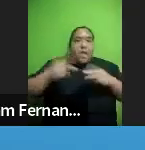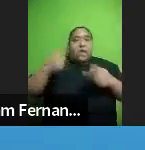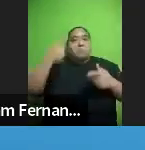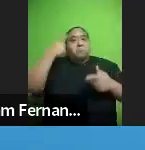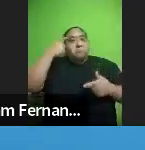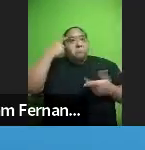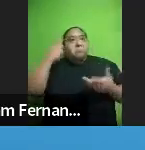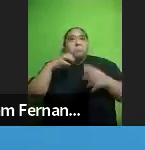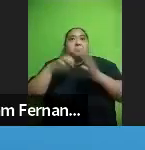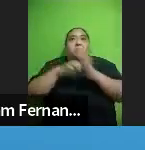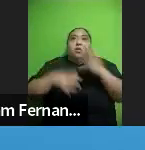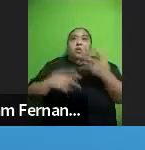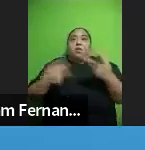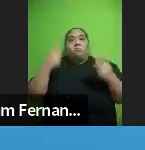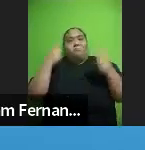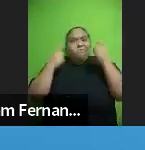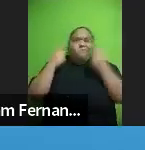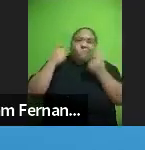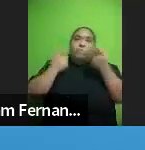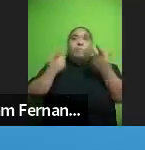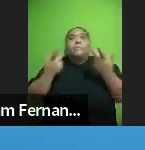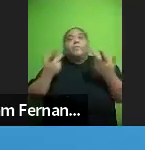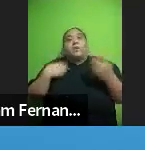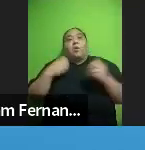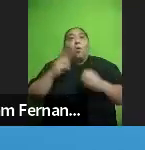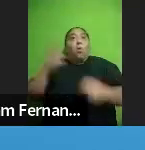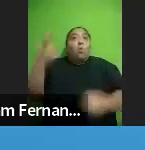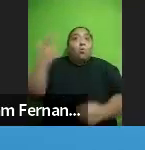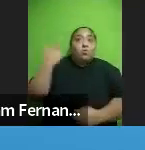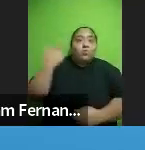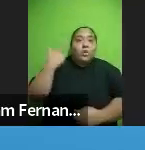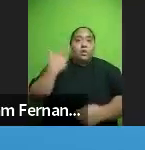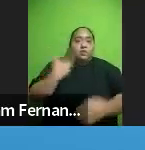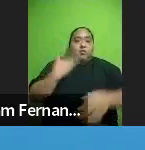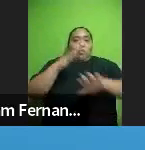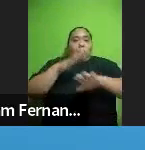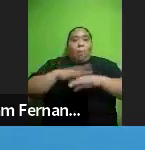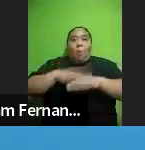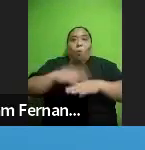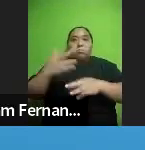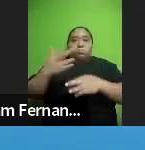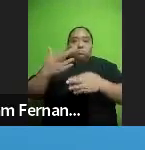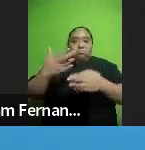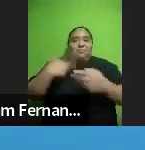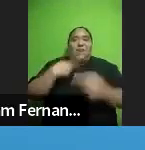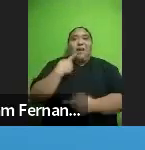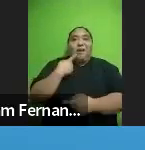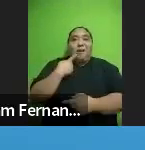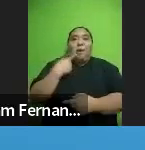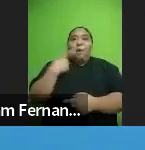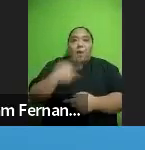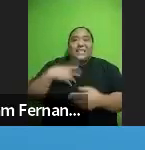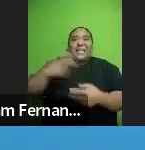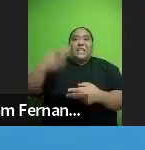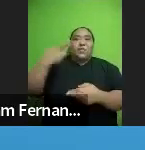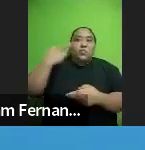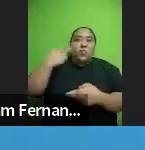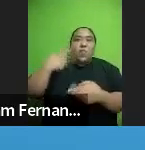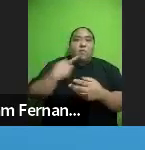gestos, como pueden ser movimientos de la cabeza. Pueden ser movimientos. ientos del dorso. Pueden ser sonidos del dorso. Pueden ser sonidos. onidos con la lengua o pueden